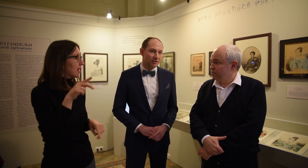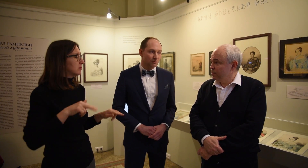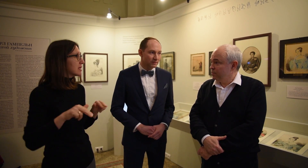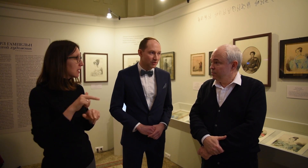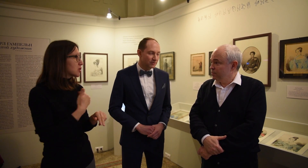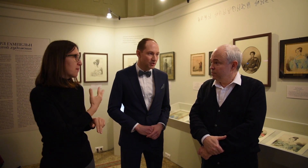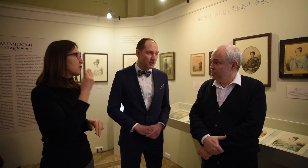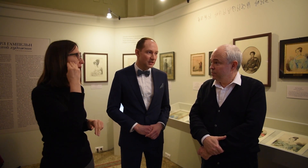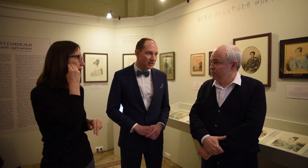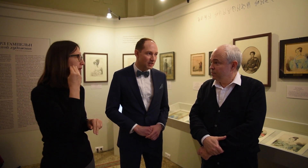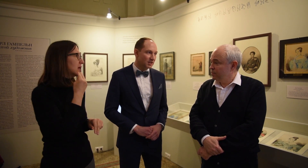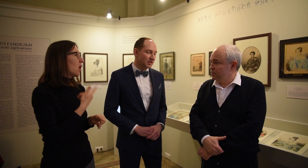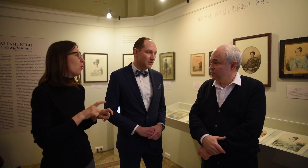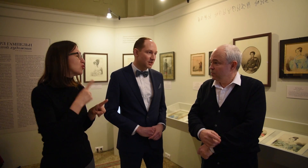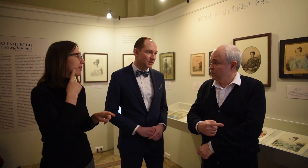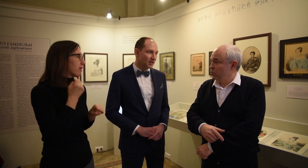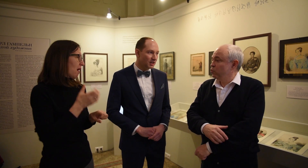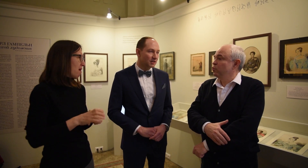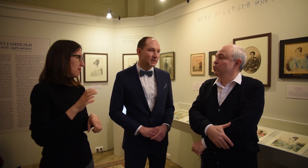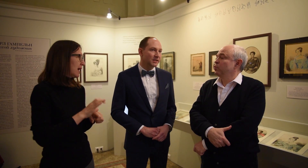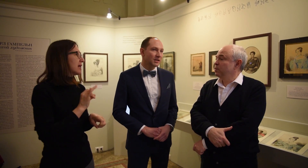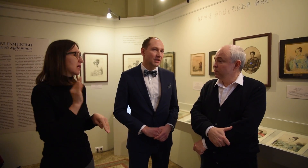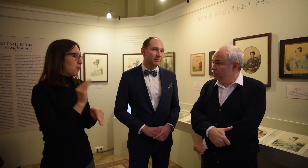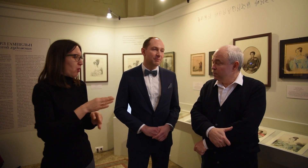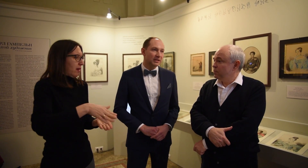раскрашен чрезвычайно ярко и покрыт лаком.